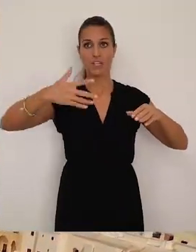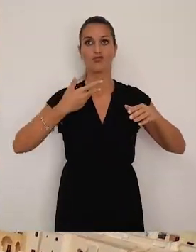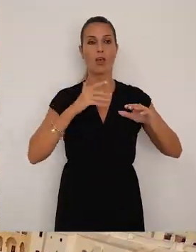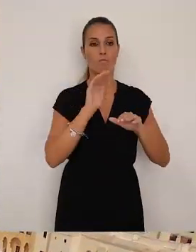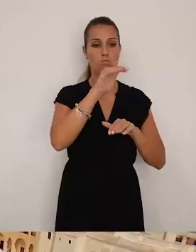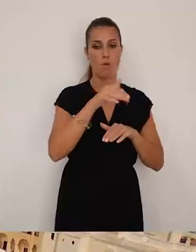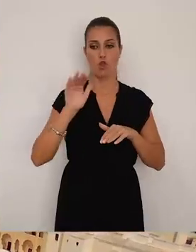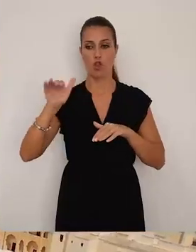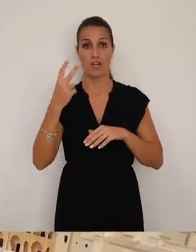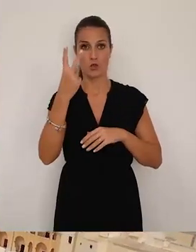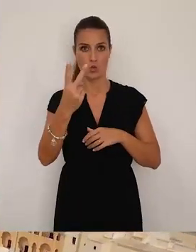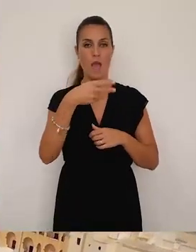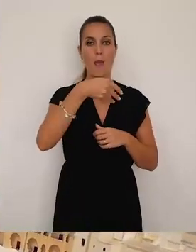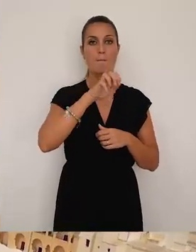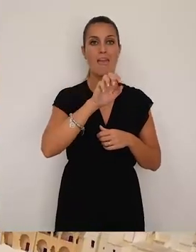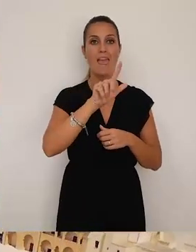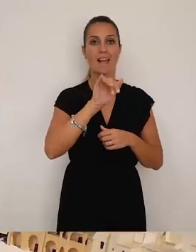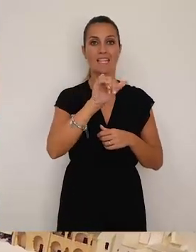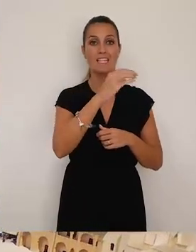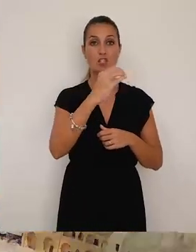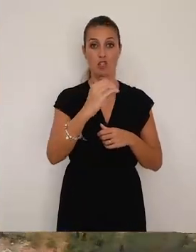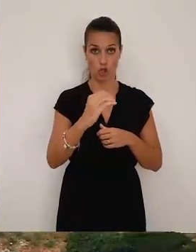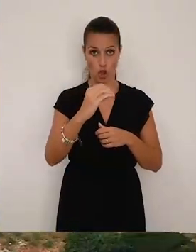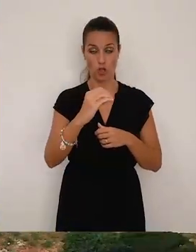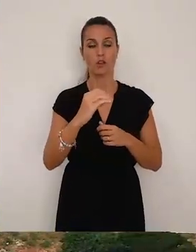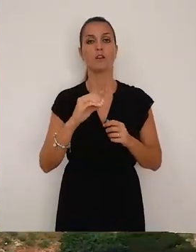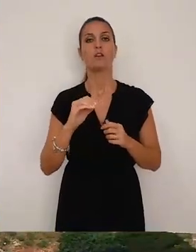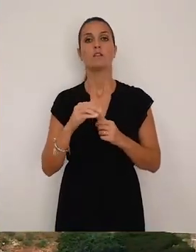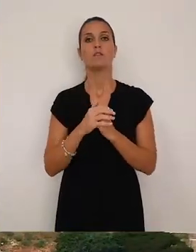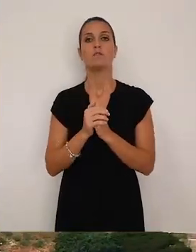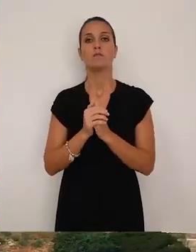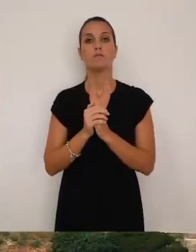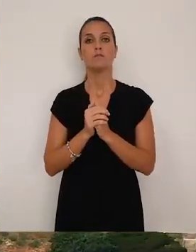leucana, protetta dai due promontori del Mèliso e della Ristola.